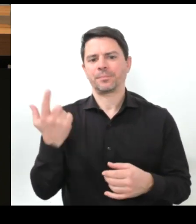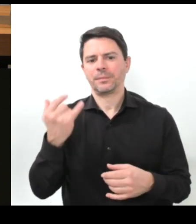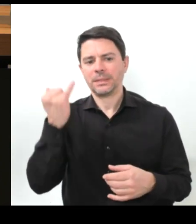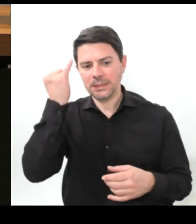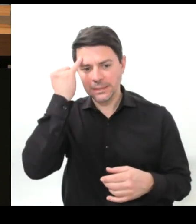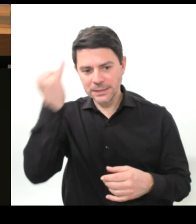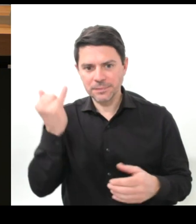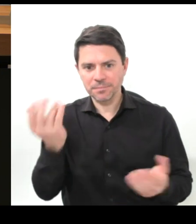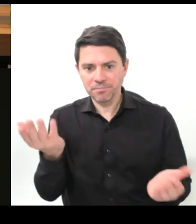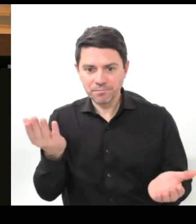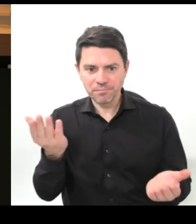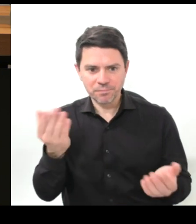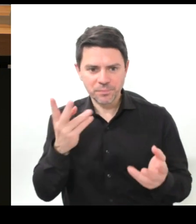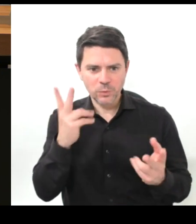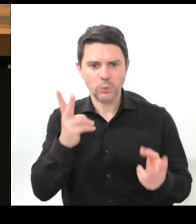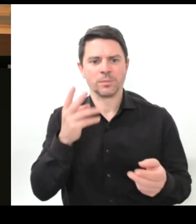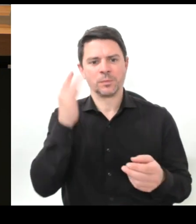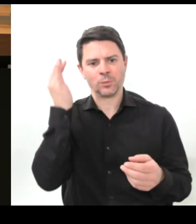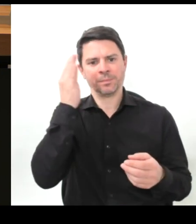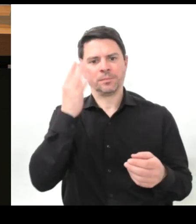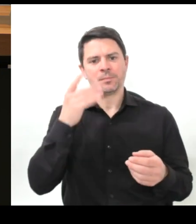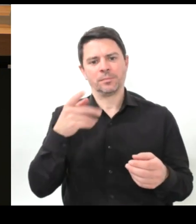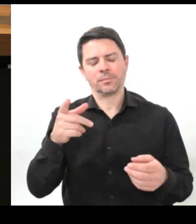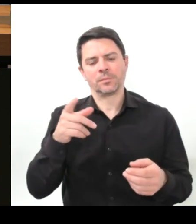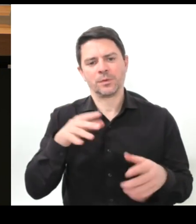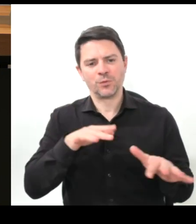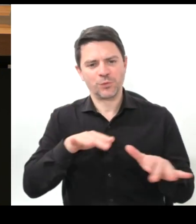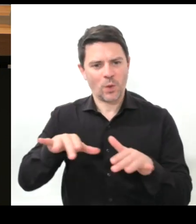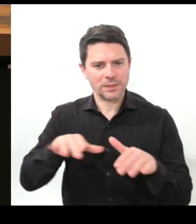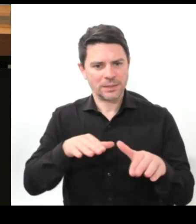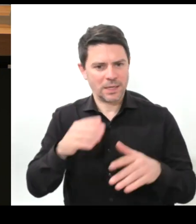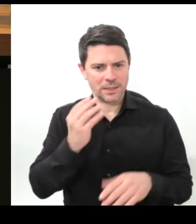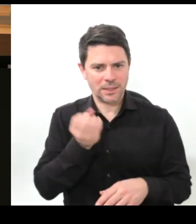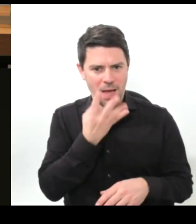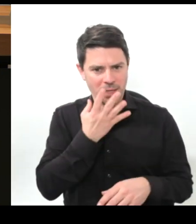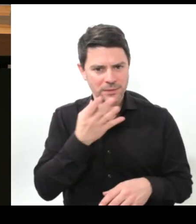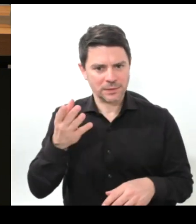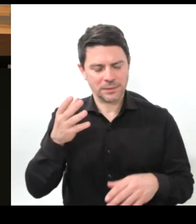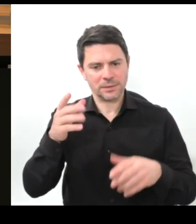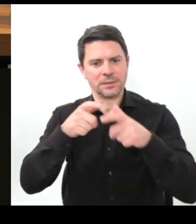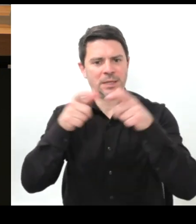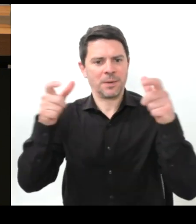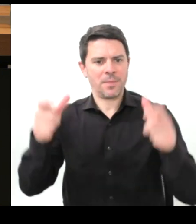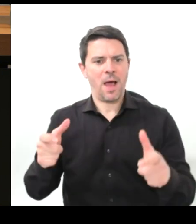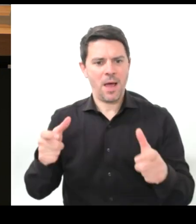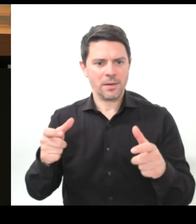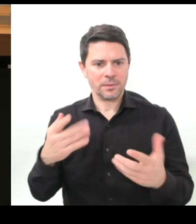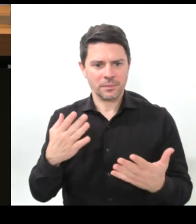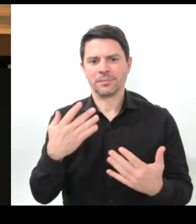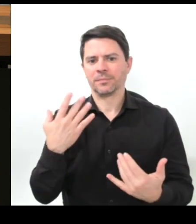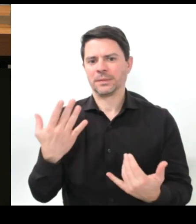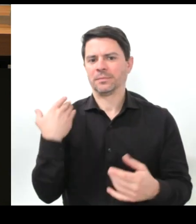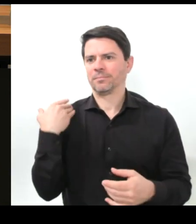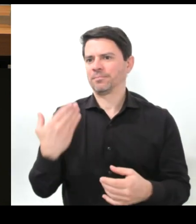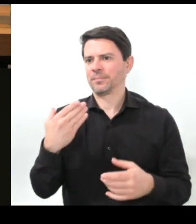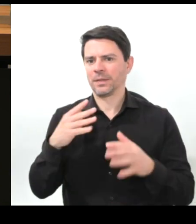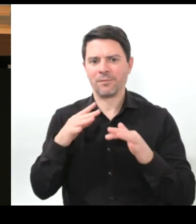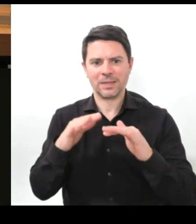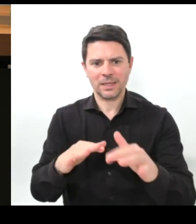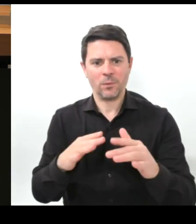wir denn all den Geflüchteten erzählen? Wollen wir ihnen erzählen, ihre Zukunft ist für die nächsten zehn Jahre in dem Beruf zu bleiben?